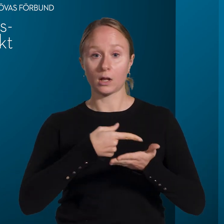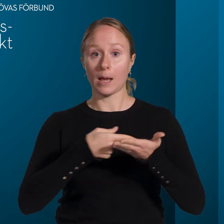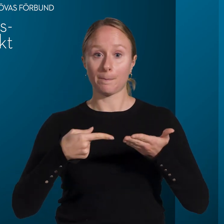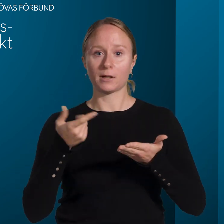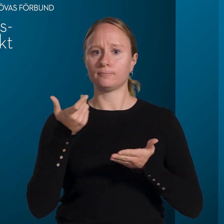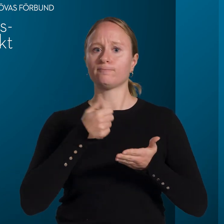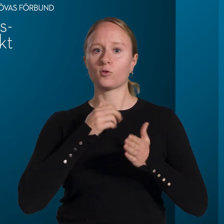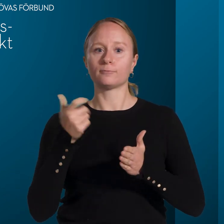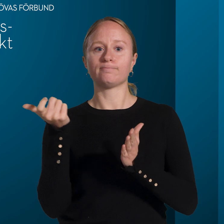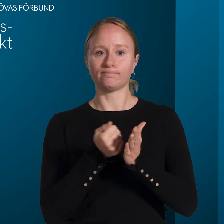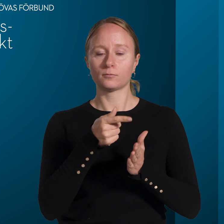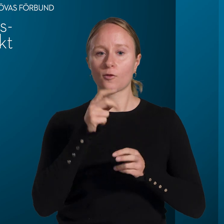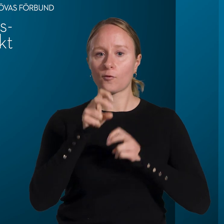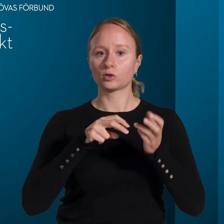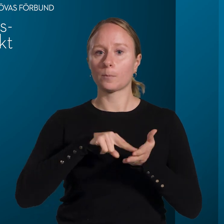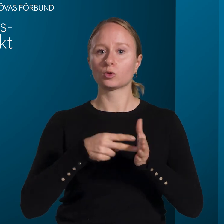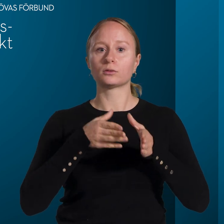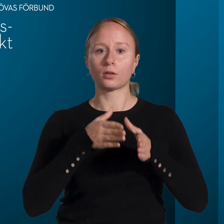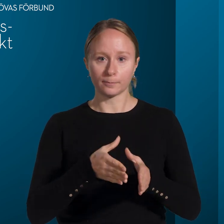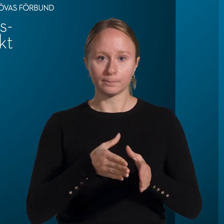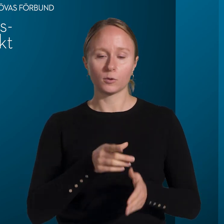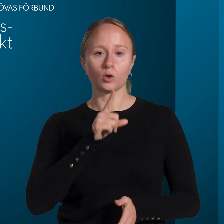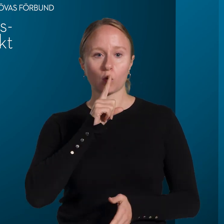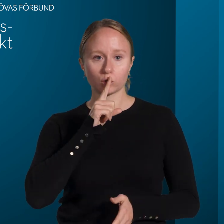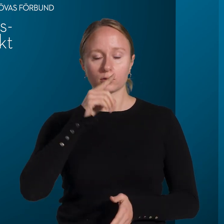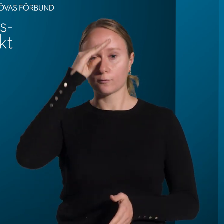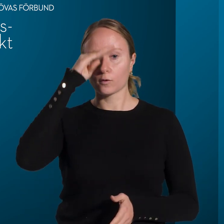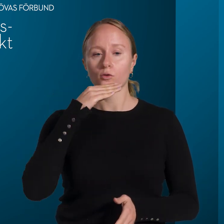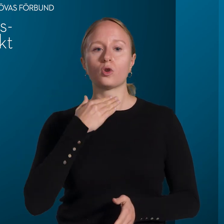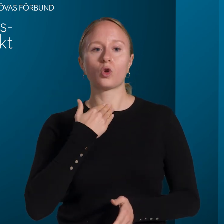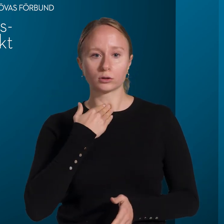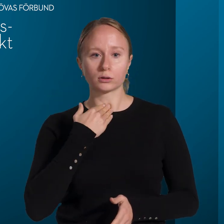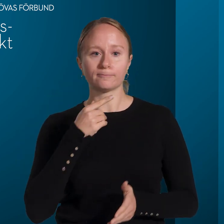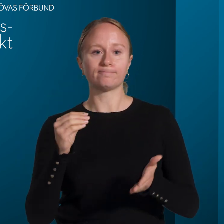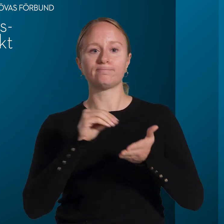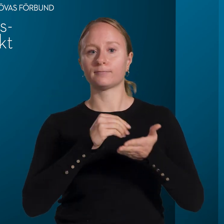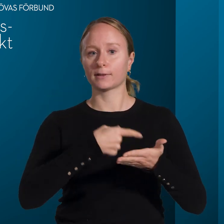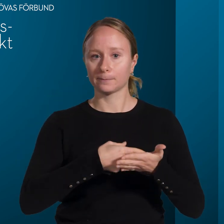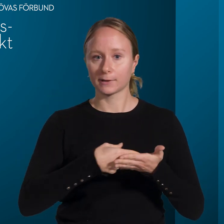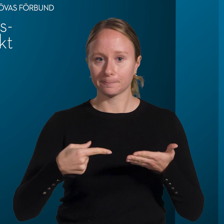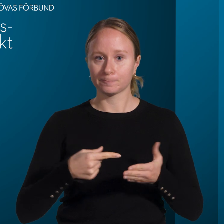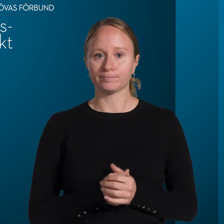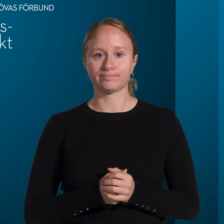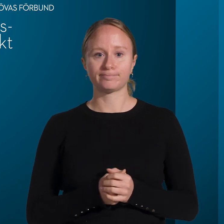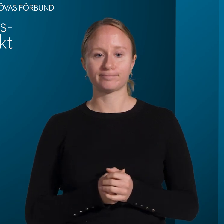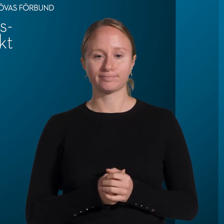Hiljaisen kansan äänet (Rösterna från ett tyst folk), - som fått sitt namn av forskningsprojektet.